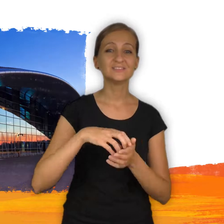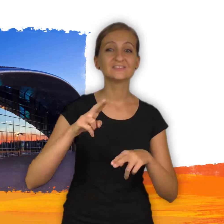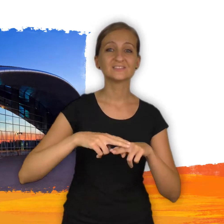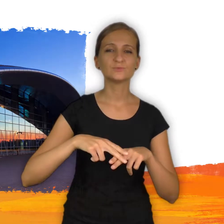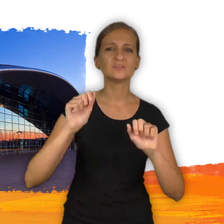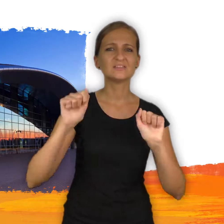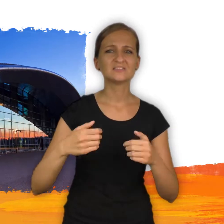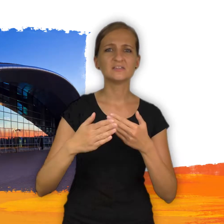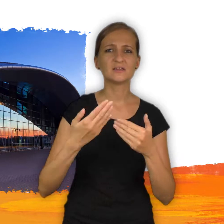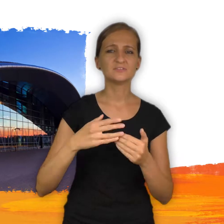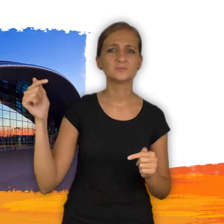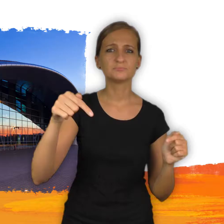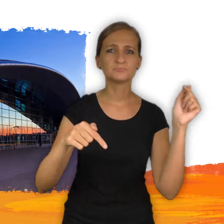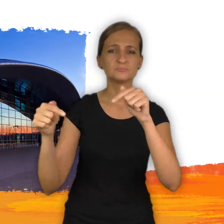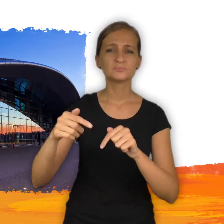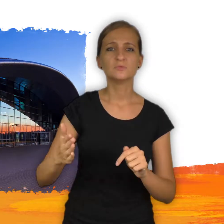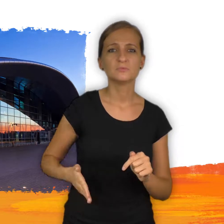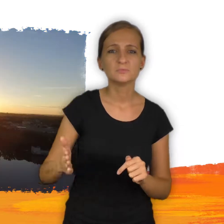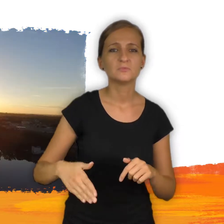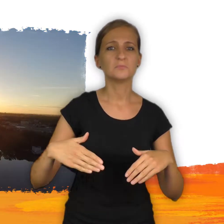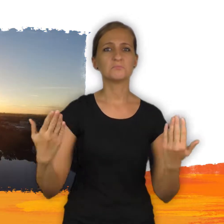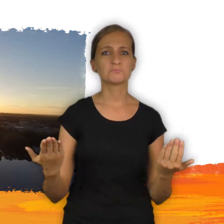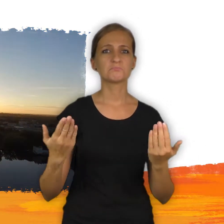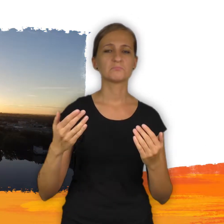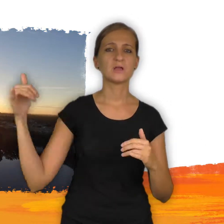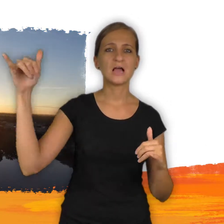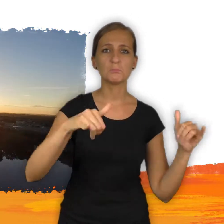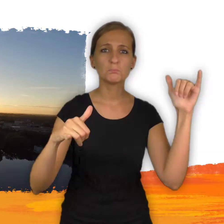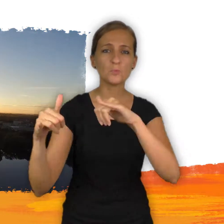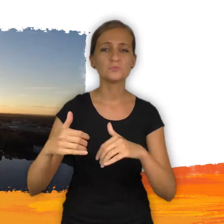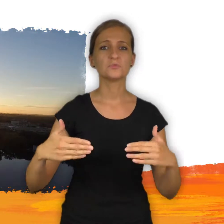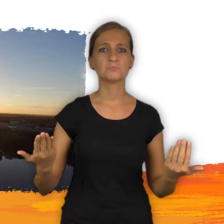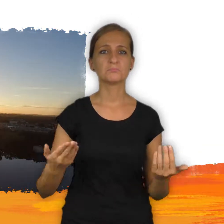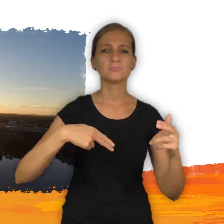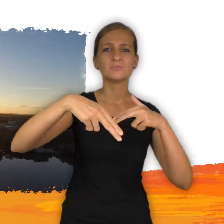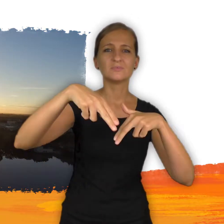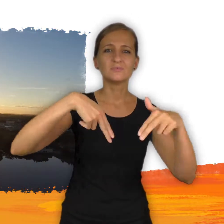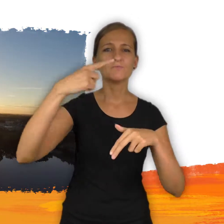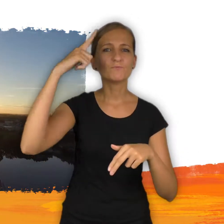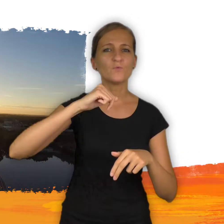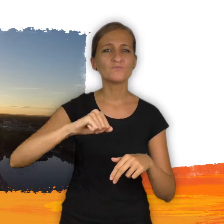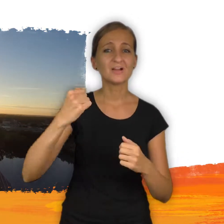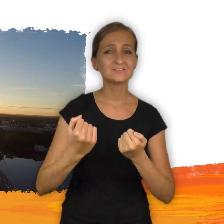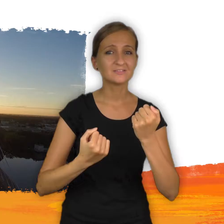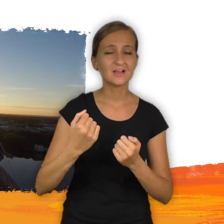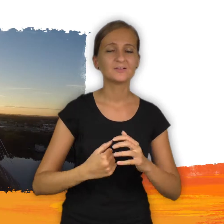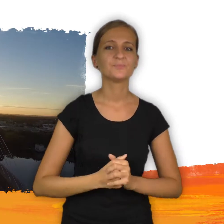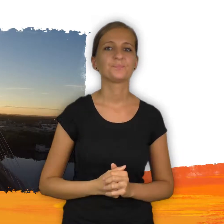Do Rzeszowa łatwo się dostać koleją, autostradą i samolotem.